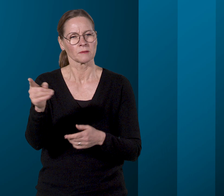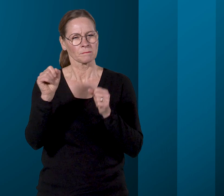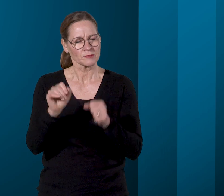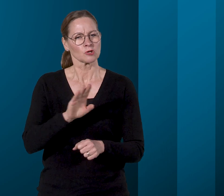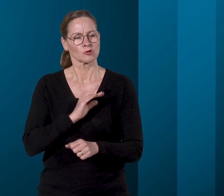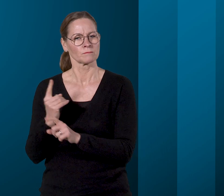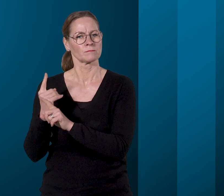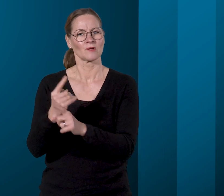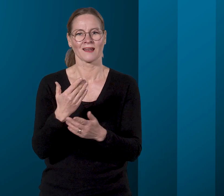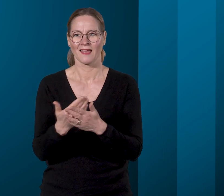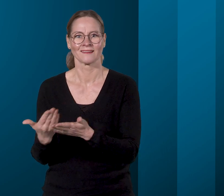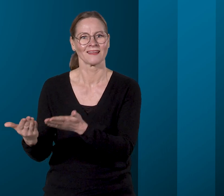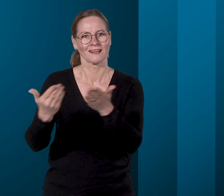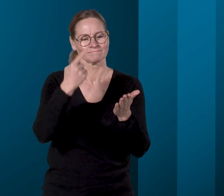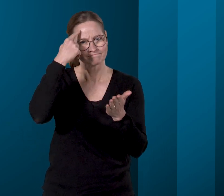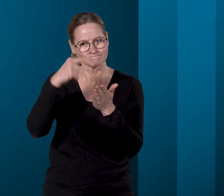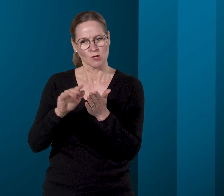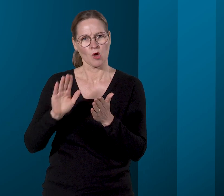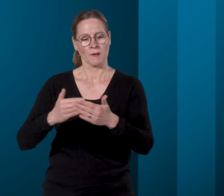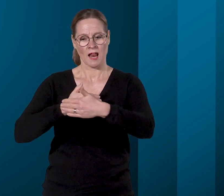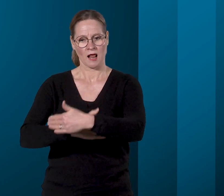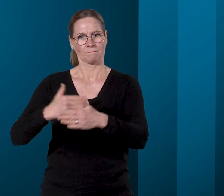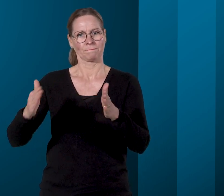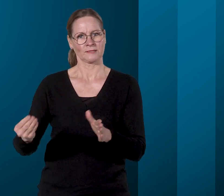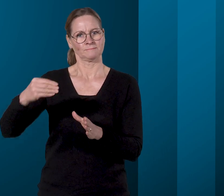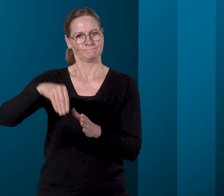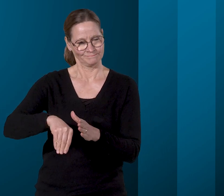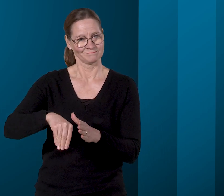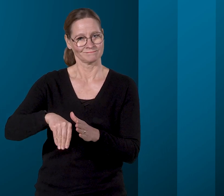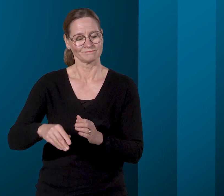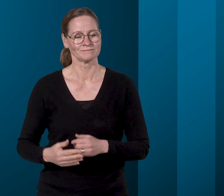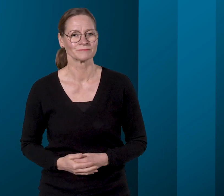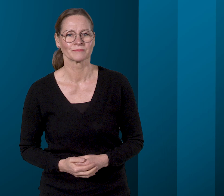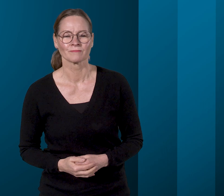vaan heillä tulee olla mukanaan rahan keräämiseen tarkoitettu lipas.